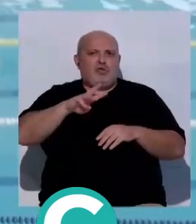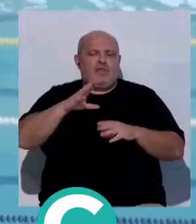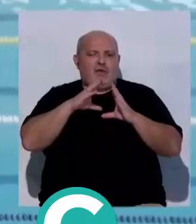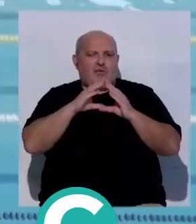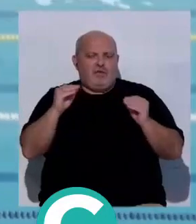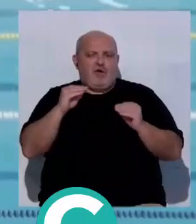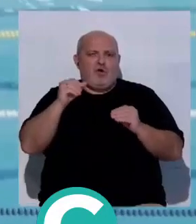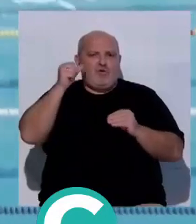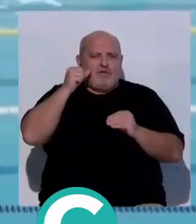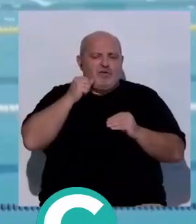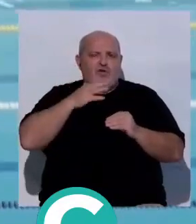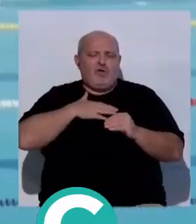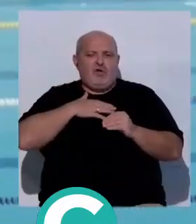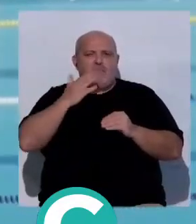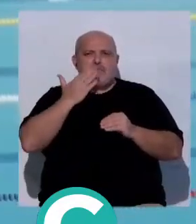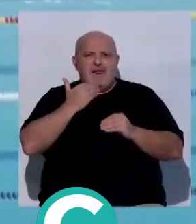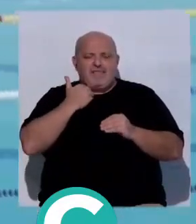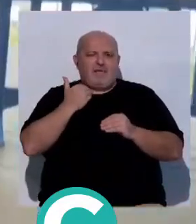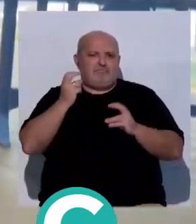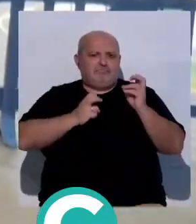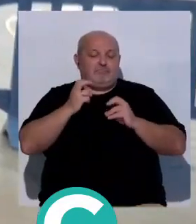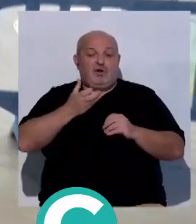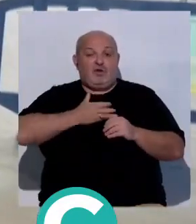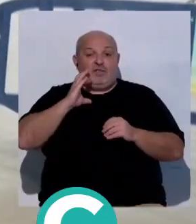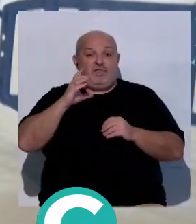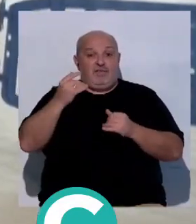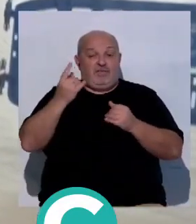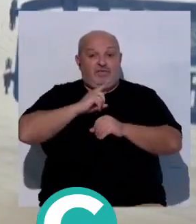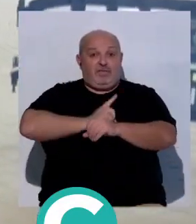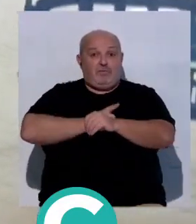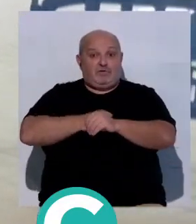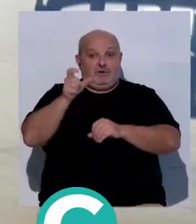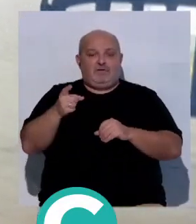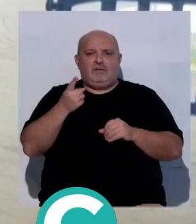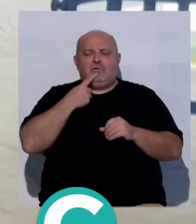Oviedo Pozuelo y Mérida para el concejal delegado de deportes Carlos Lucero son un ejemplo de